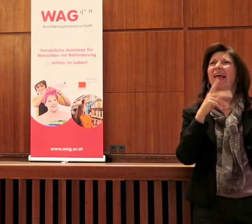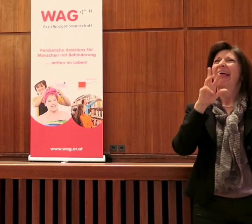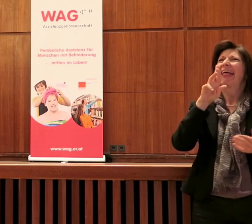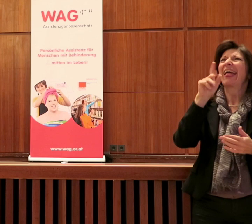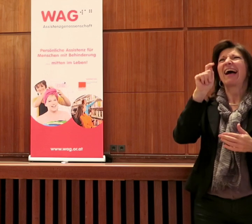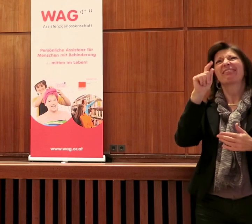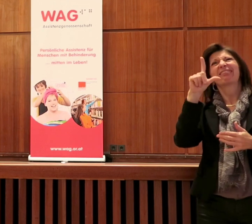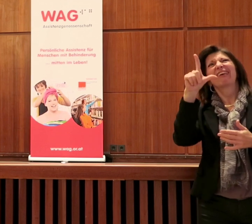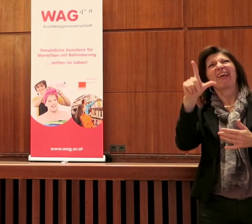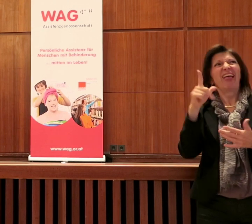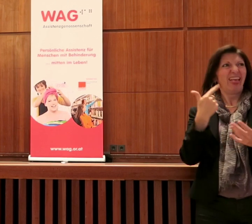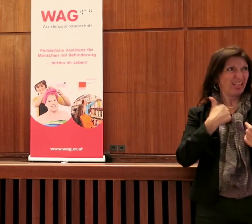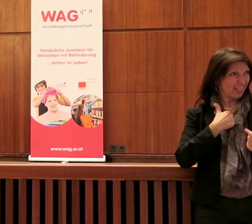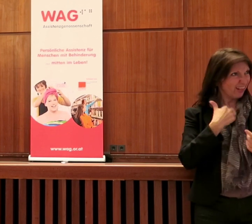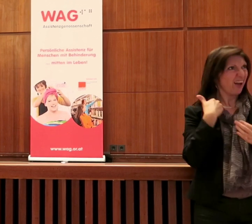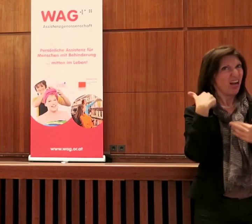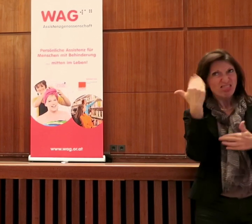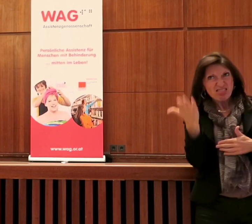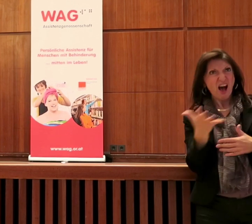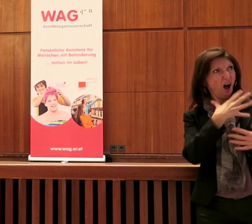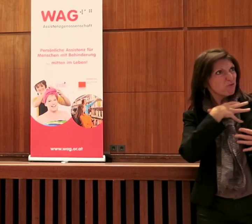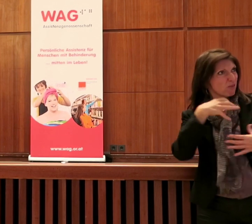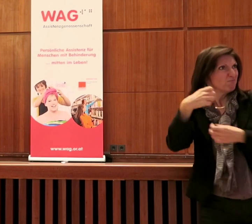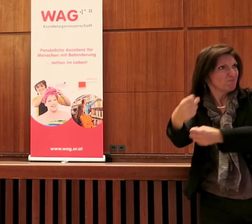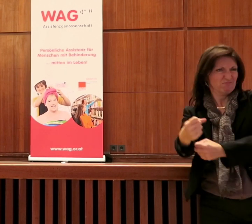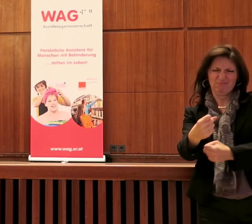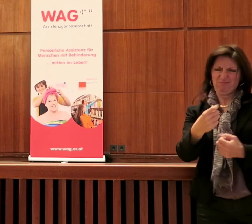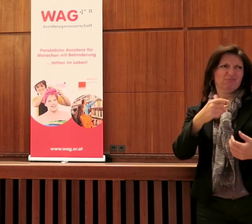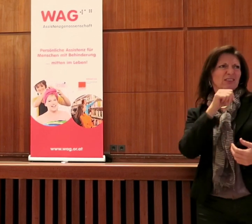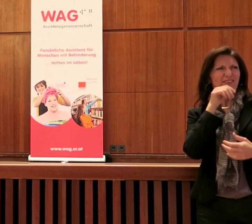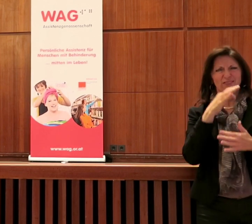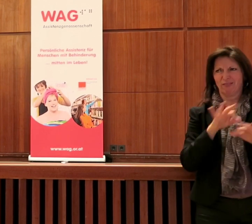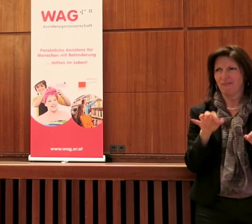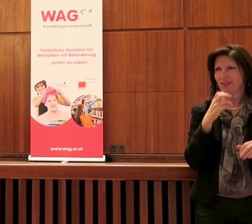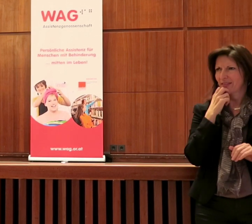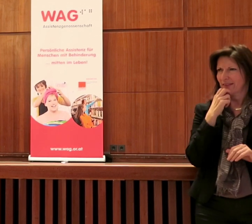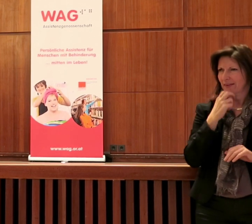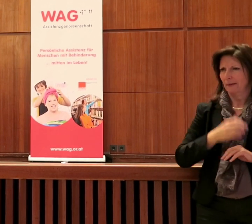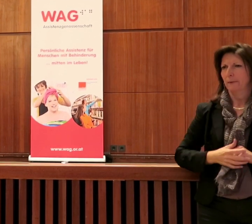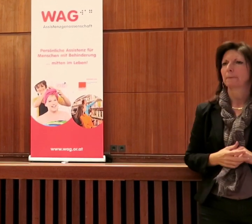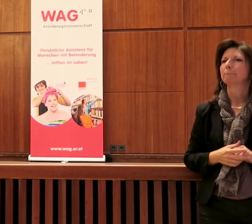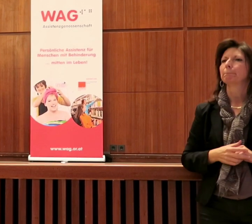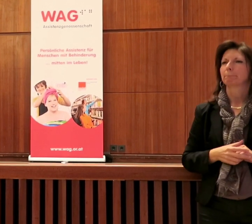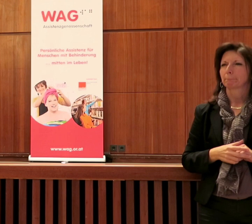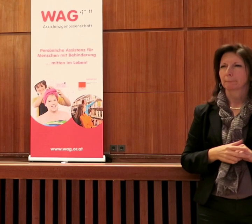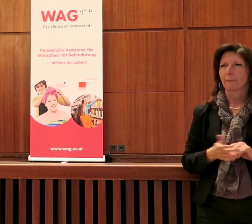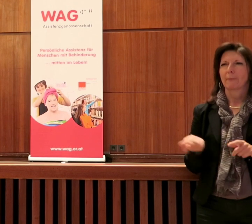[Lachen] Einkaufen und Werbung